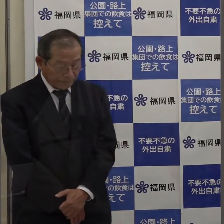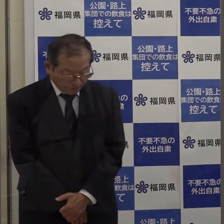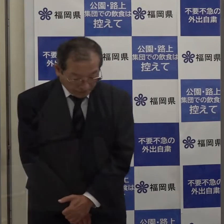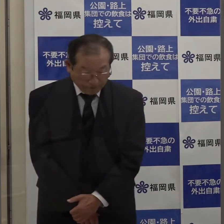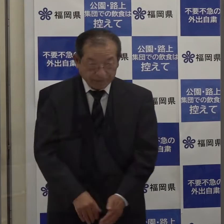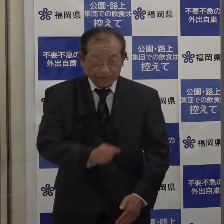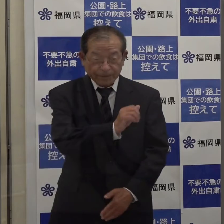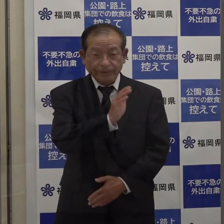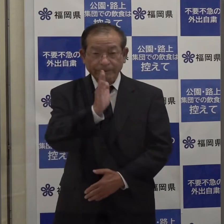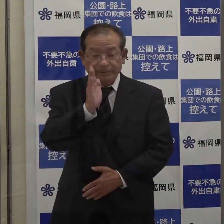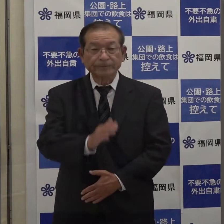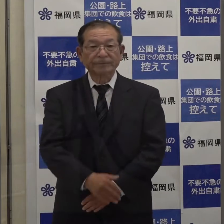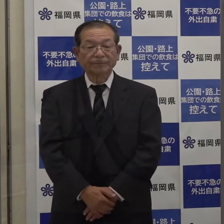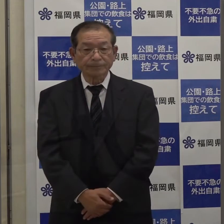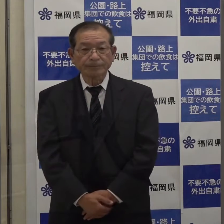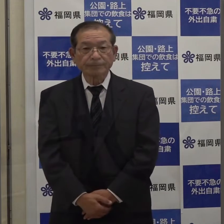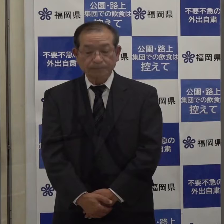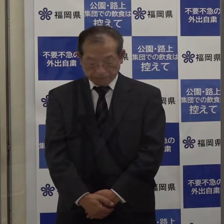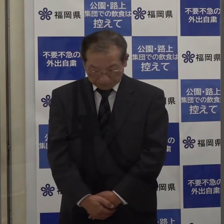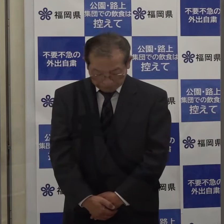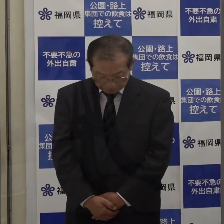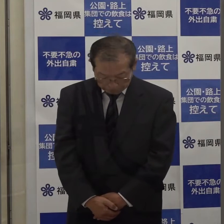よろしくお願い申し上げます